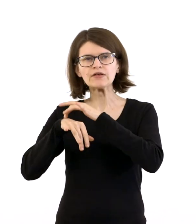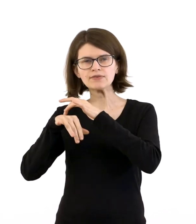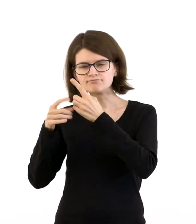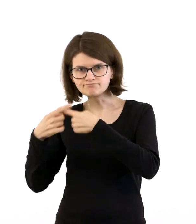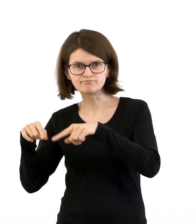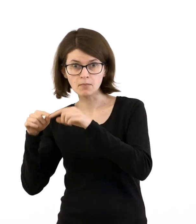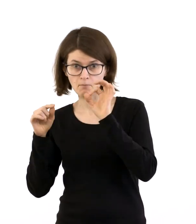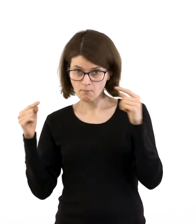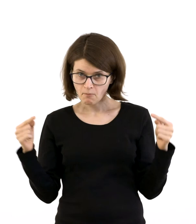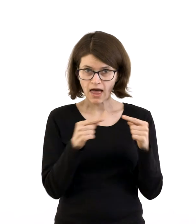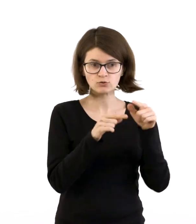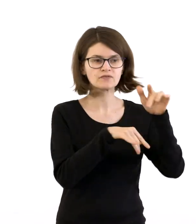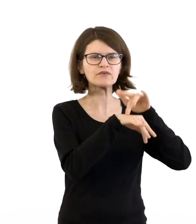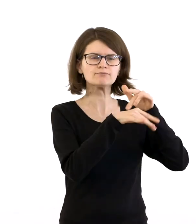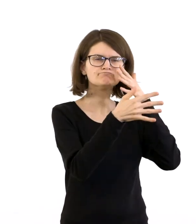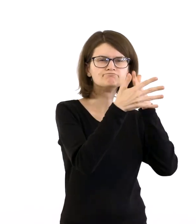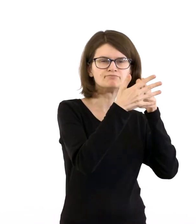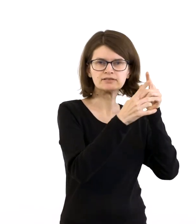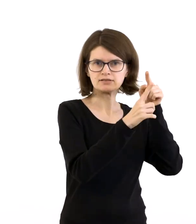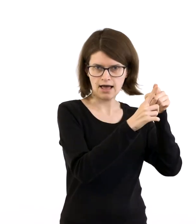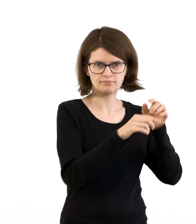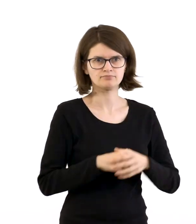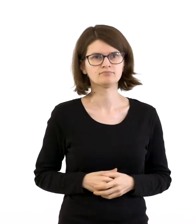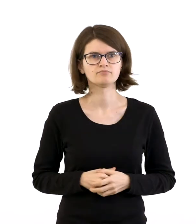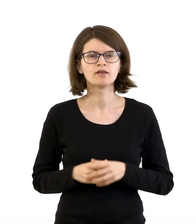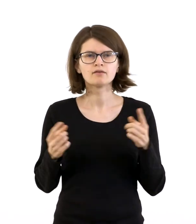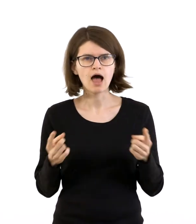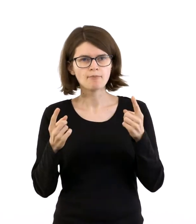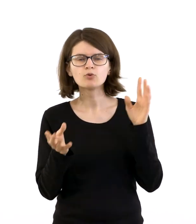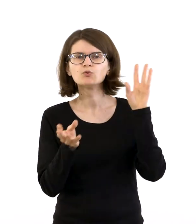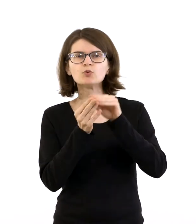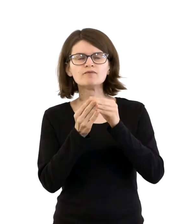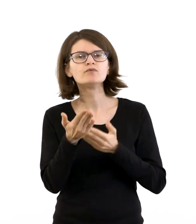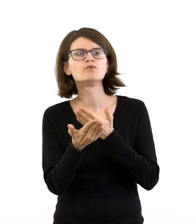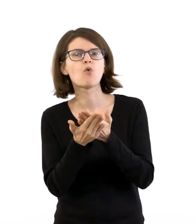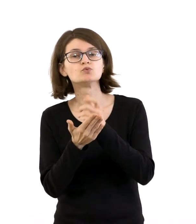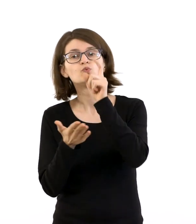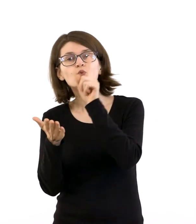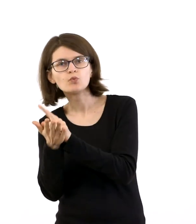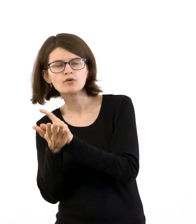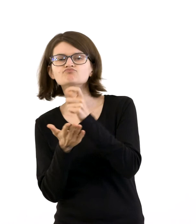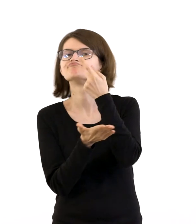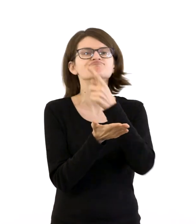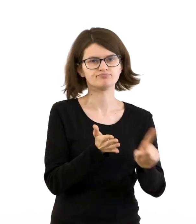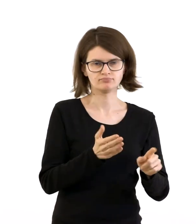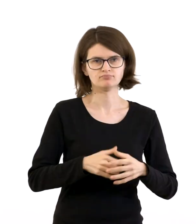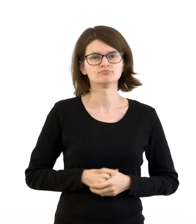wynikach realizacji (opartych na mierzalnym celu); wnioskach z kampanii – co było sukcesem, a co się nie sprawdziło.